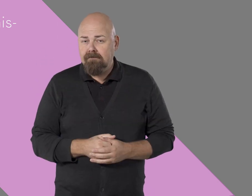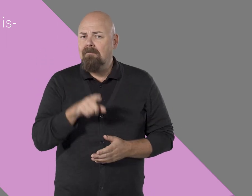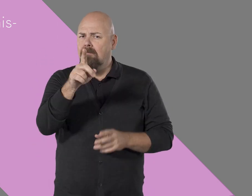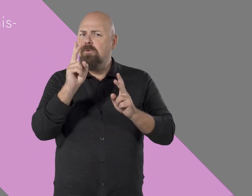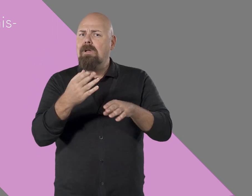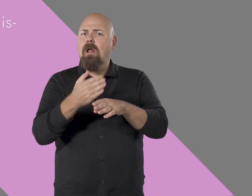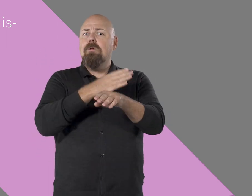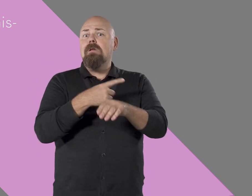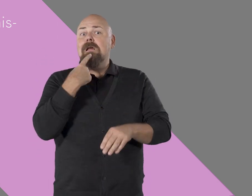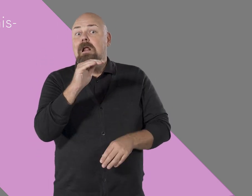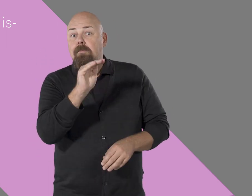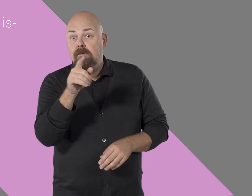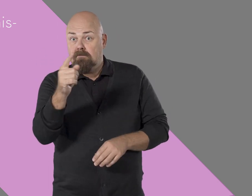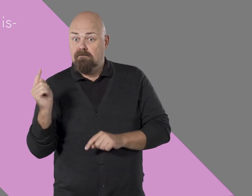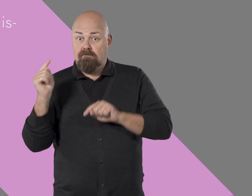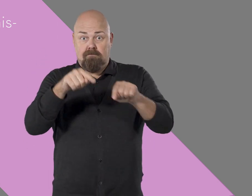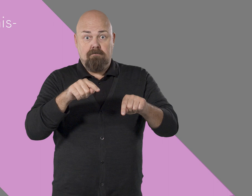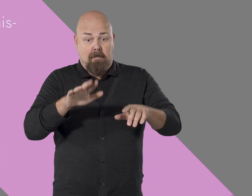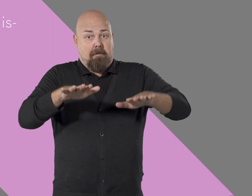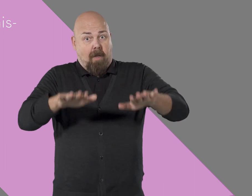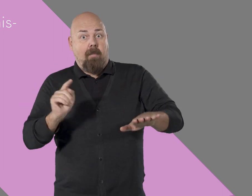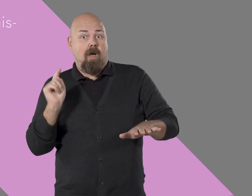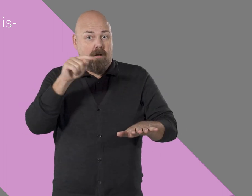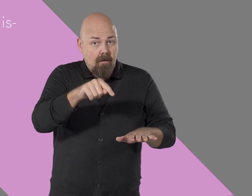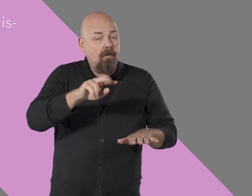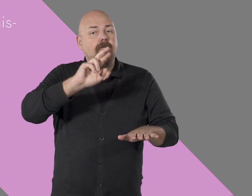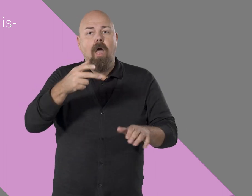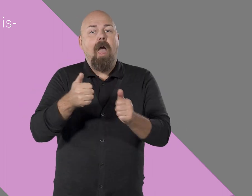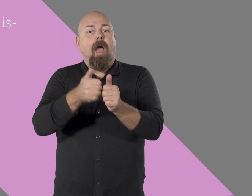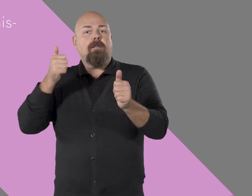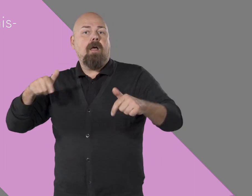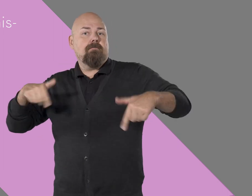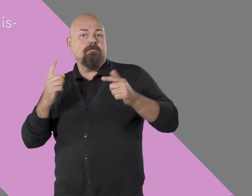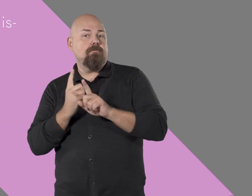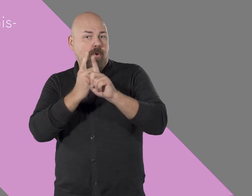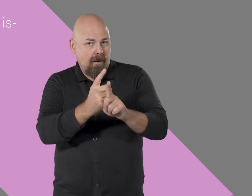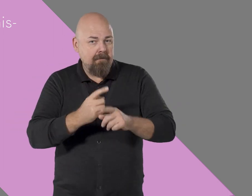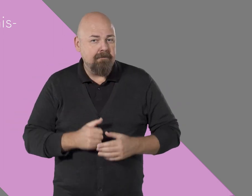Ilmoittakaa etukäteen, tuletteko paikan päälle - vai osallistutteko tilaisuuteen etänä.